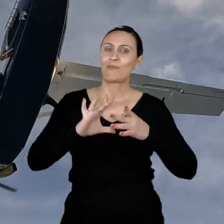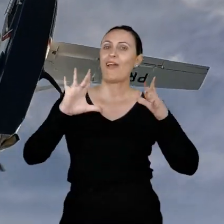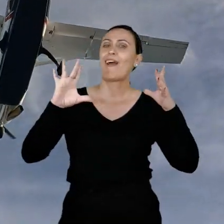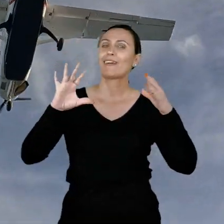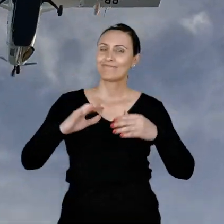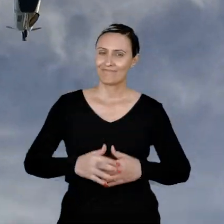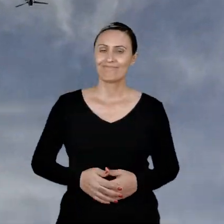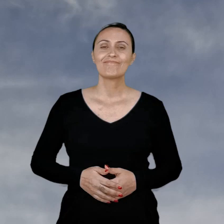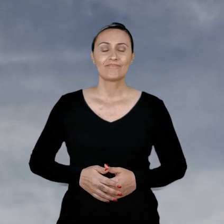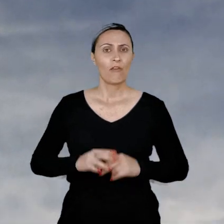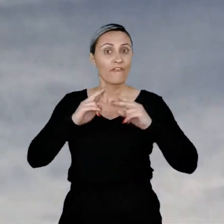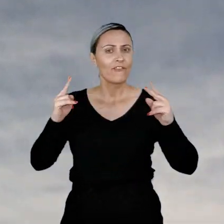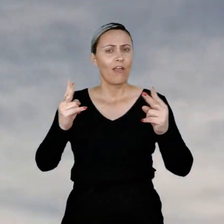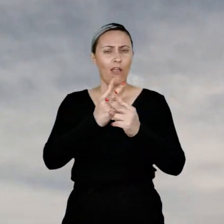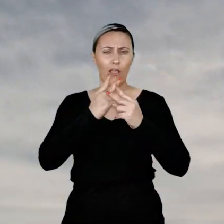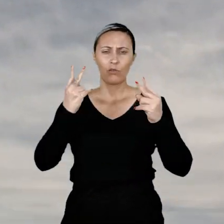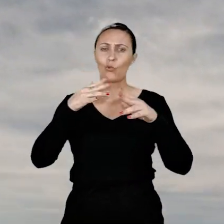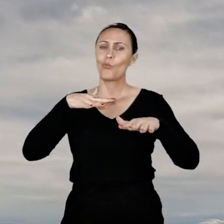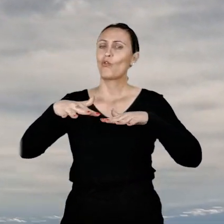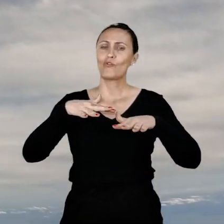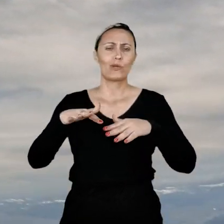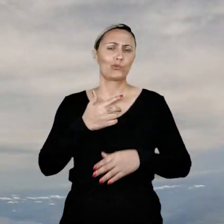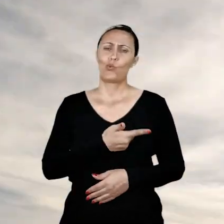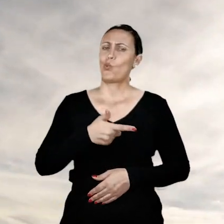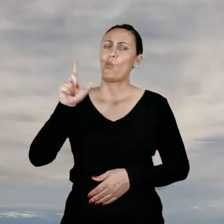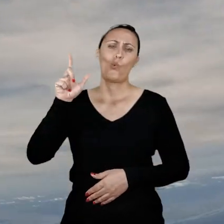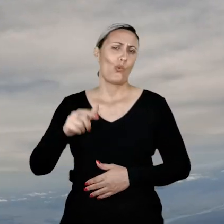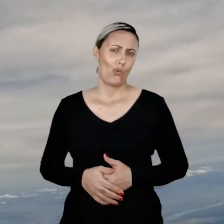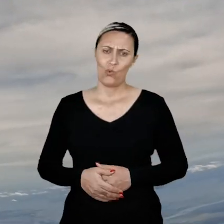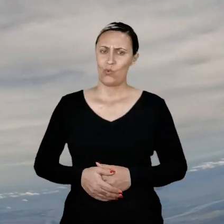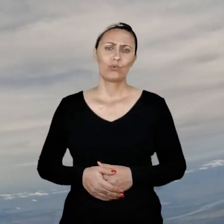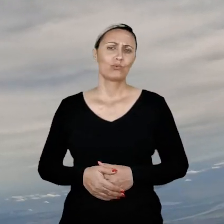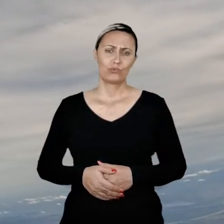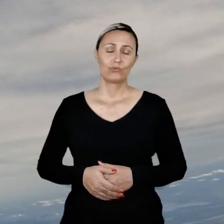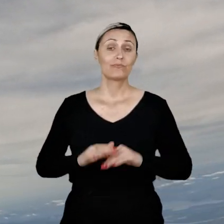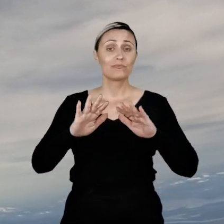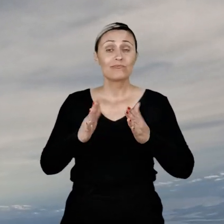O vento e o movimento são outros. Cada pessoa tem um significado para a sua liberdade.